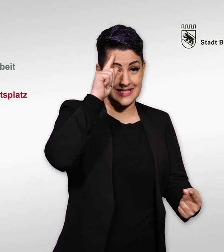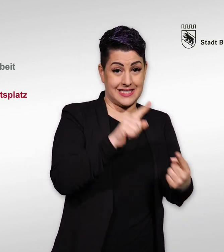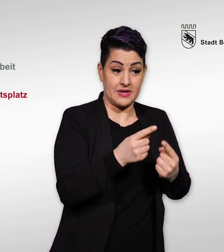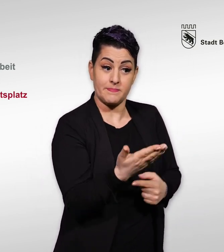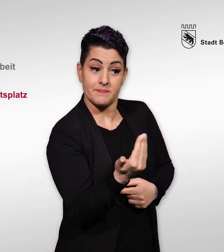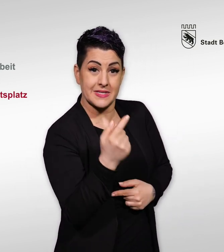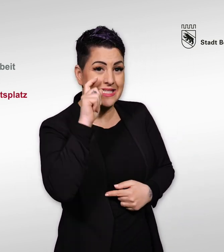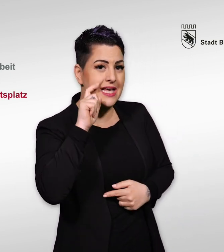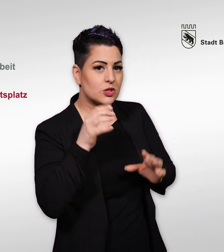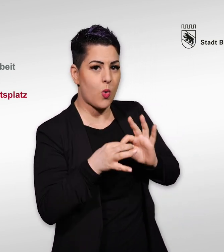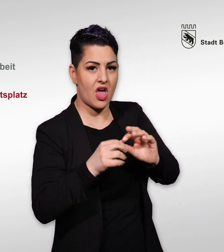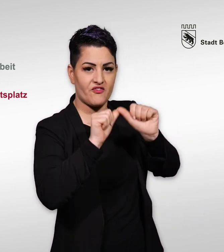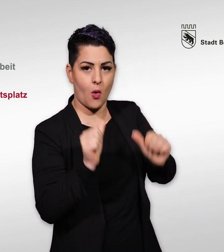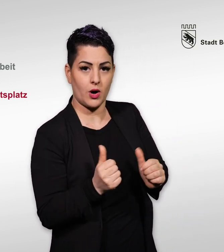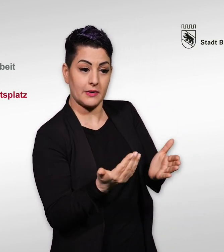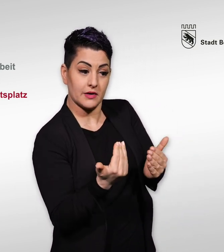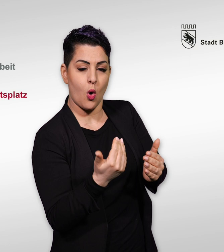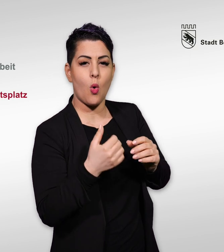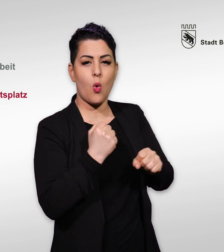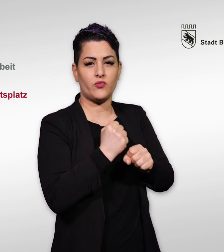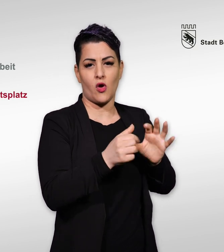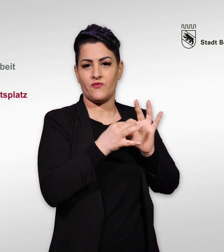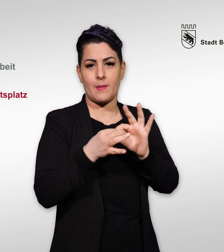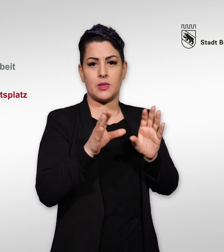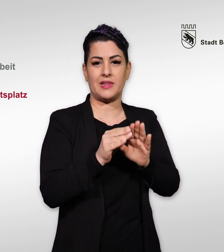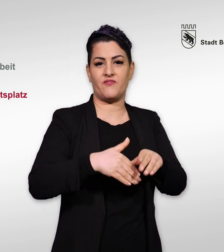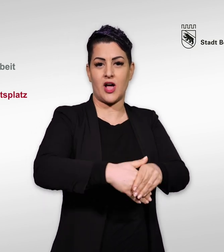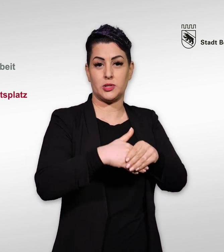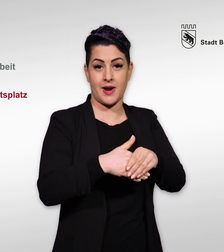um ein Entgegenkommen sexueller Art zu erlangen